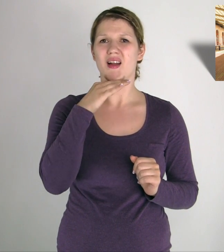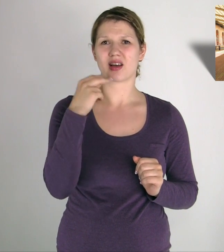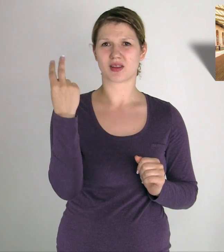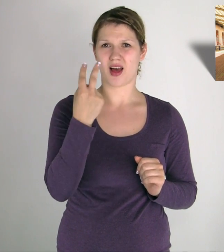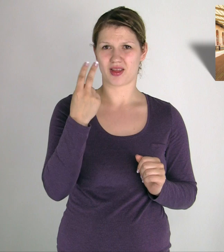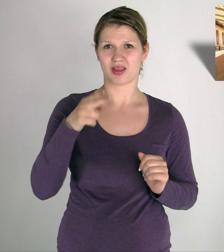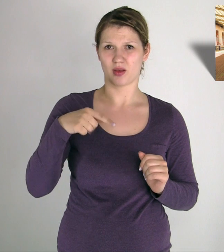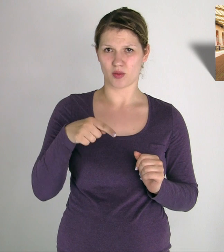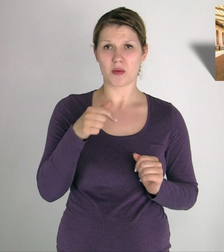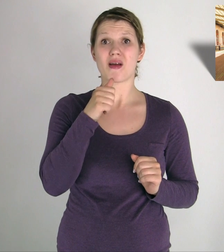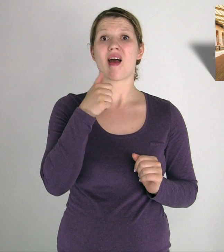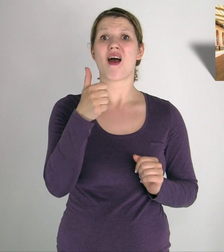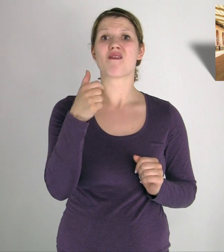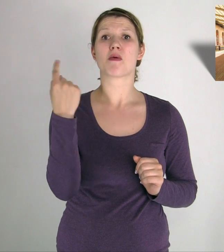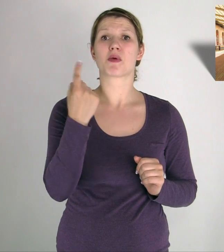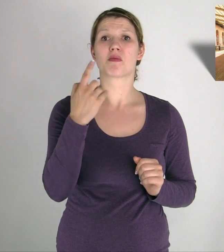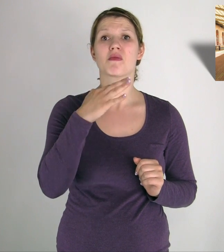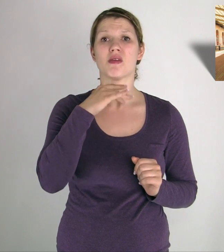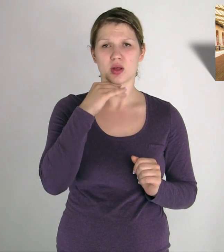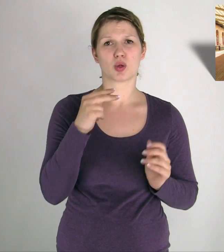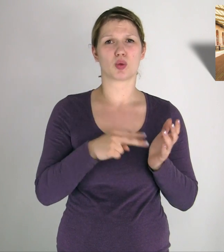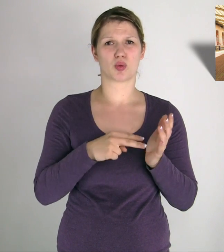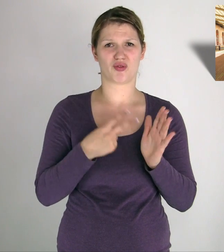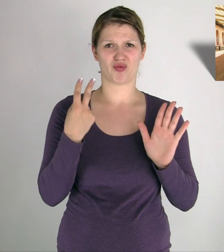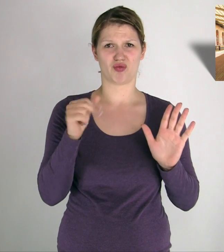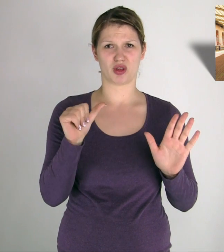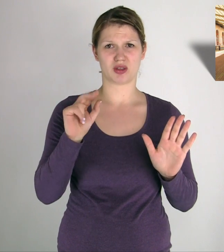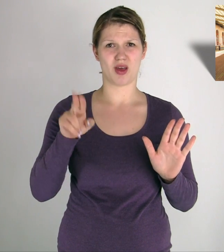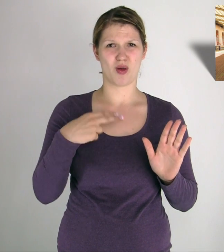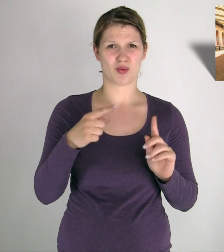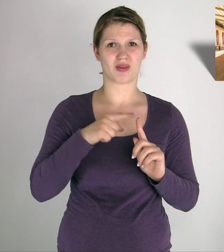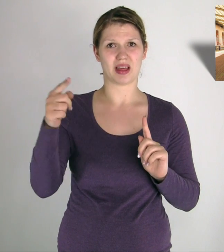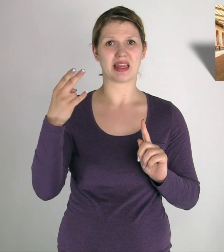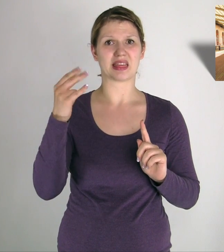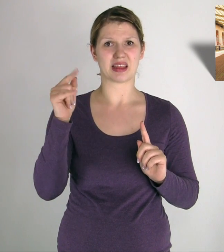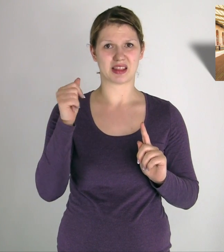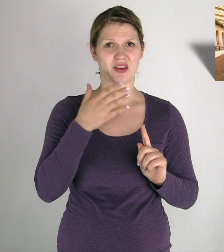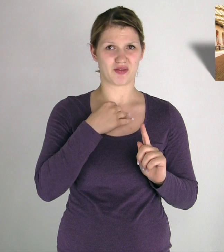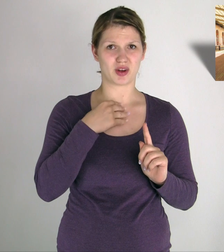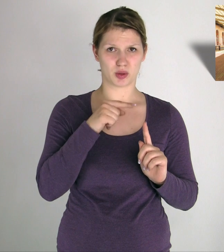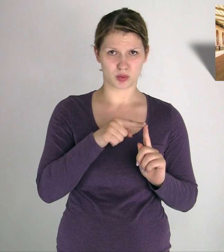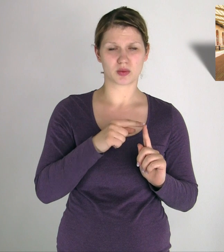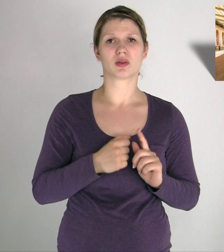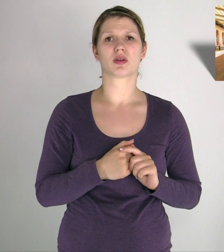Tai yra antros klasės bilietai. Pirmos klasės bilietai šiai kelionei kainuoja 26 eur.